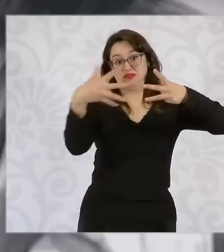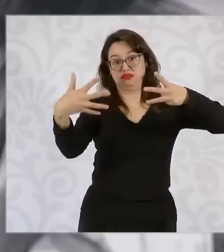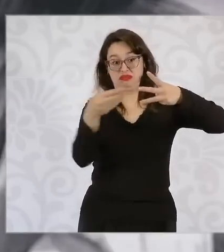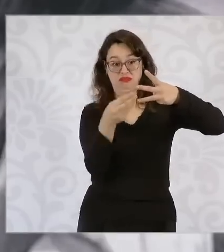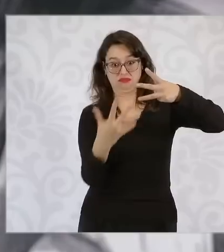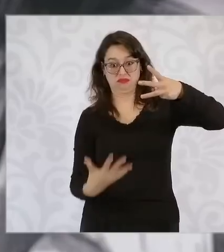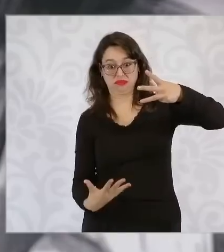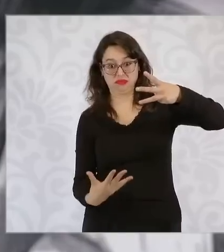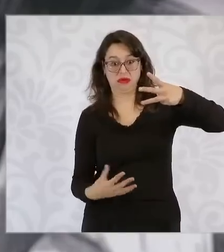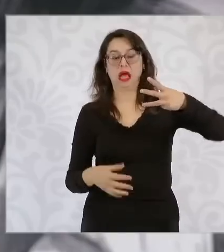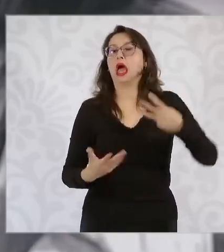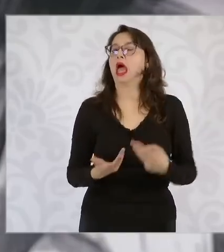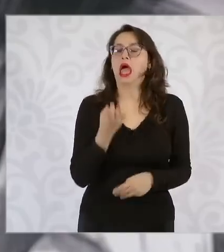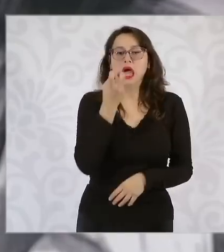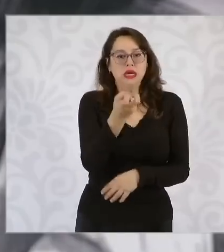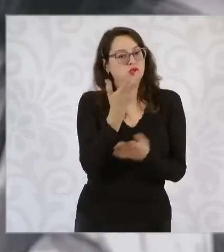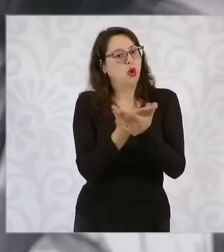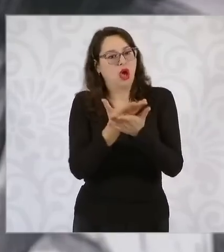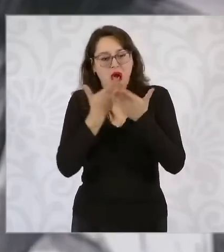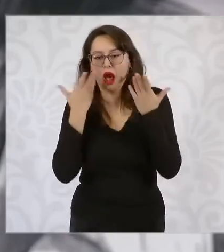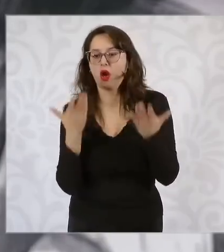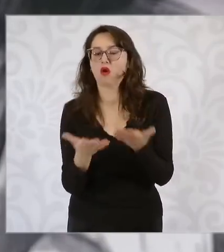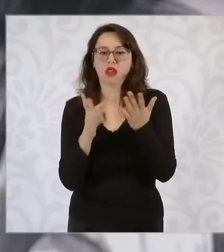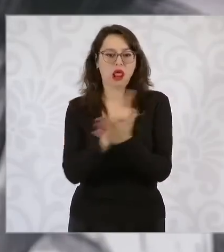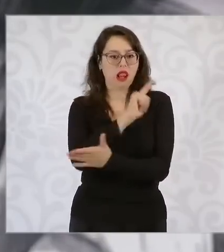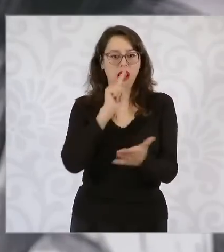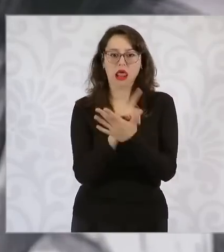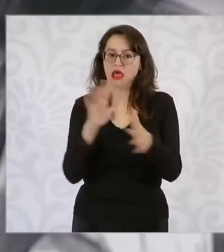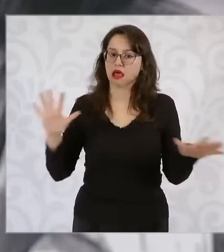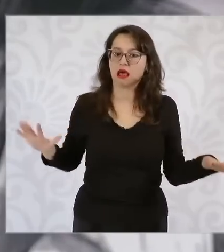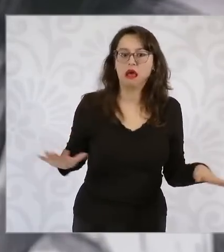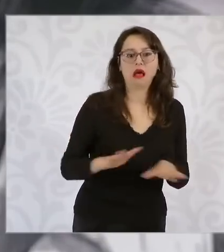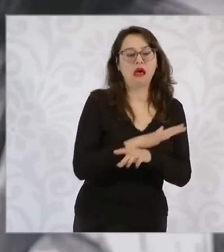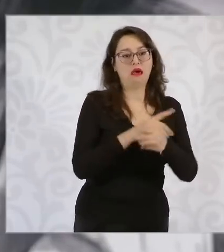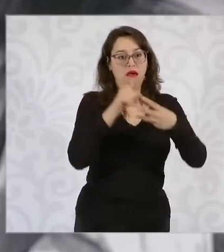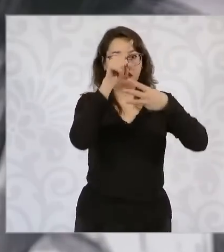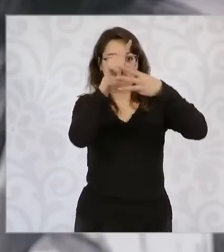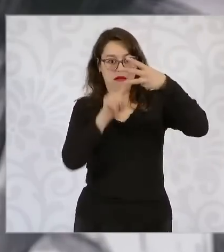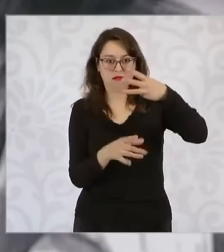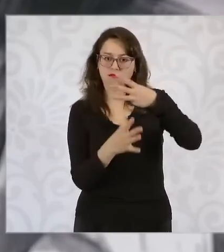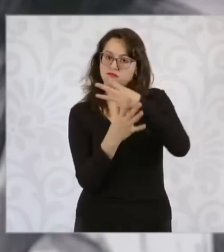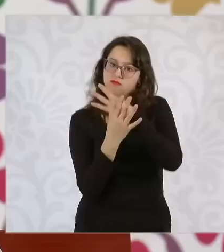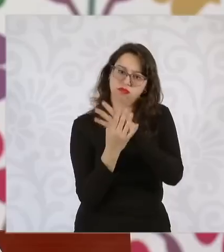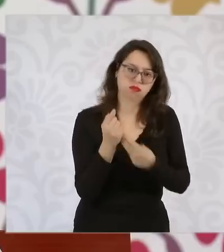reintegrar nuevamente la empresa en una sola de manera vertical y de manera horizontal para tener